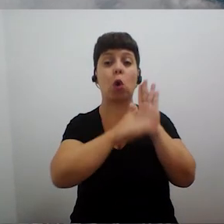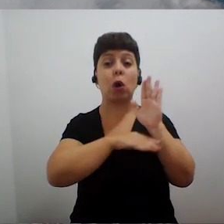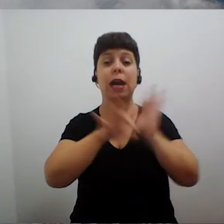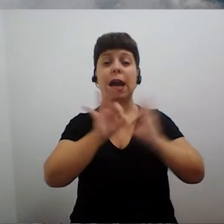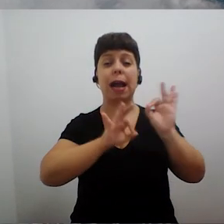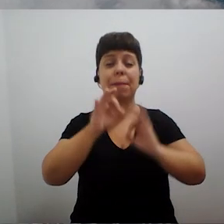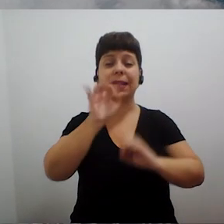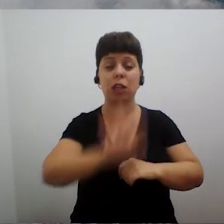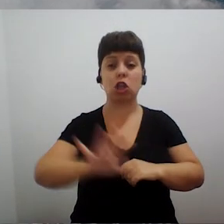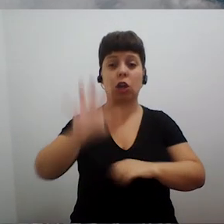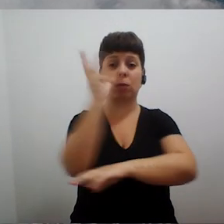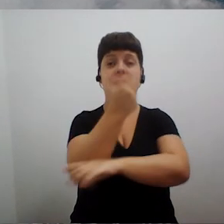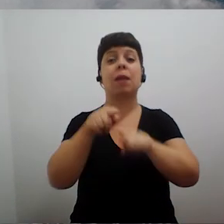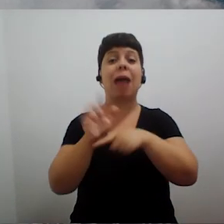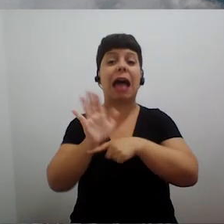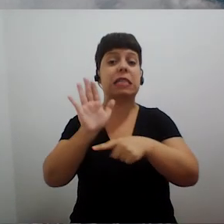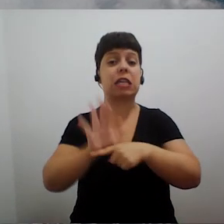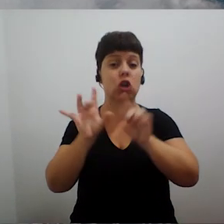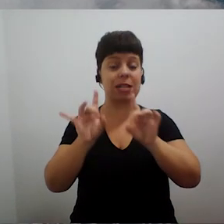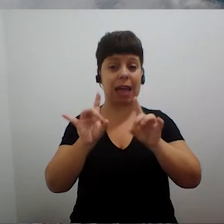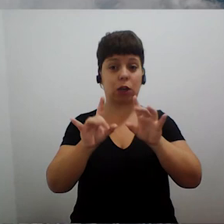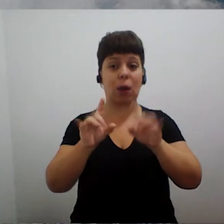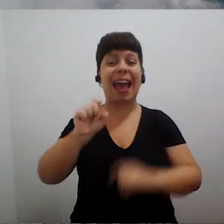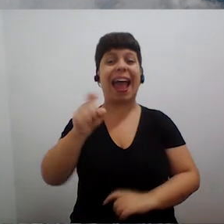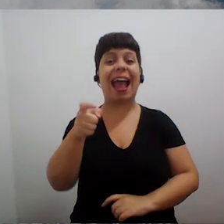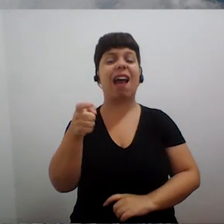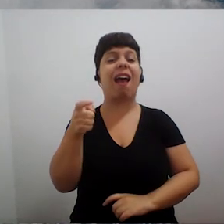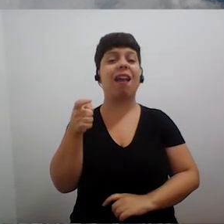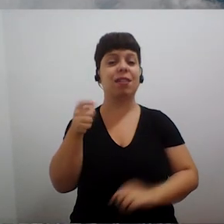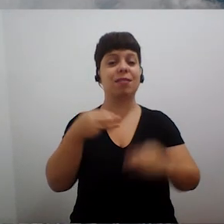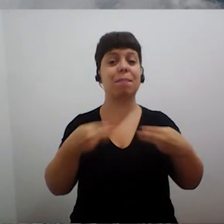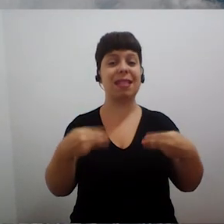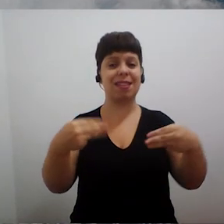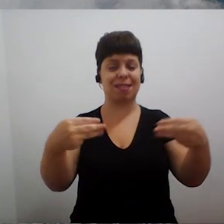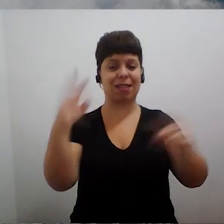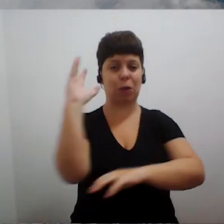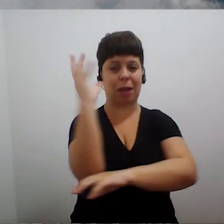do Ministério do Meio Ambiente e assessor técnico da ex-Ministra do Meio Ambiente, Marina Silva,